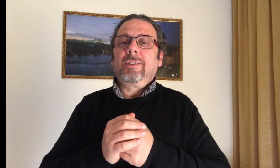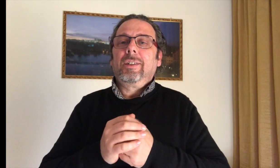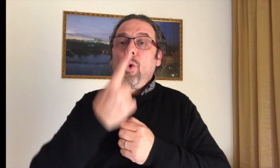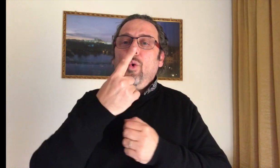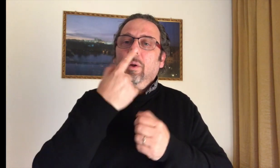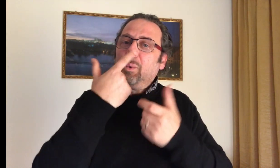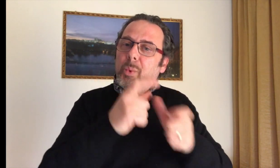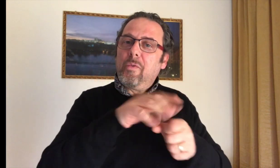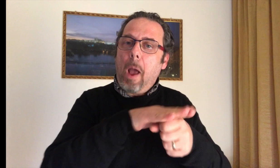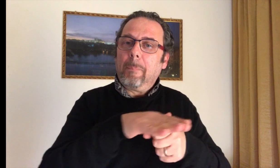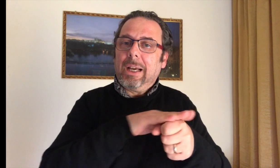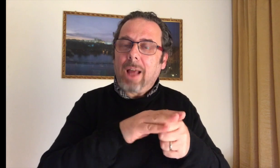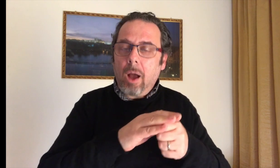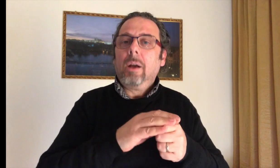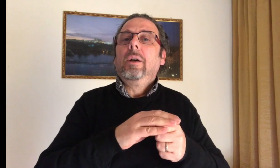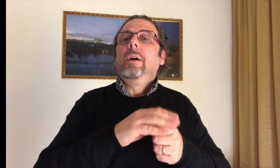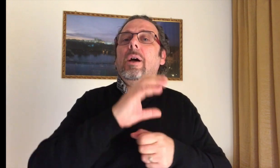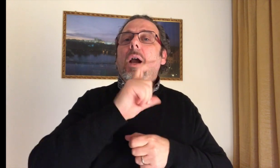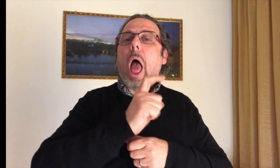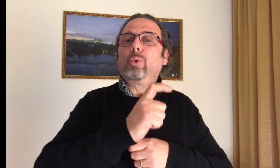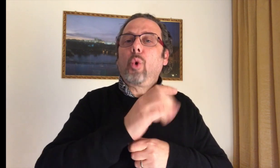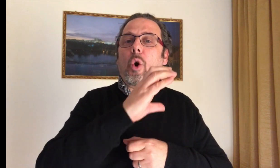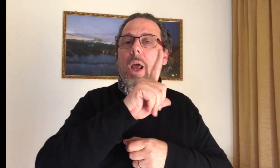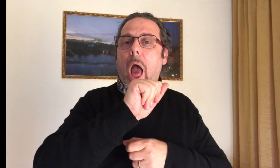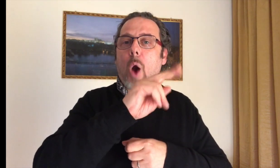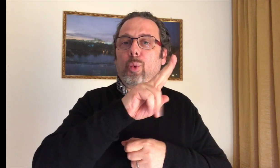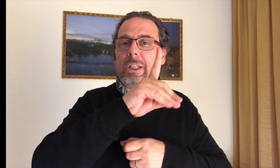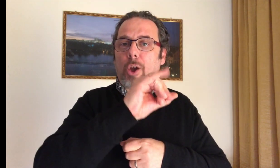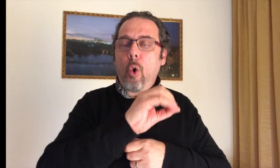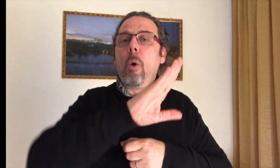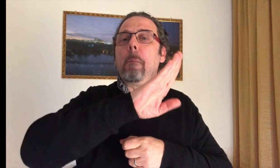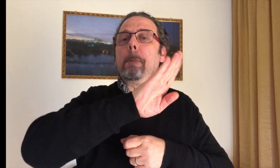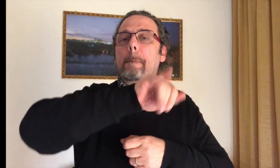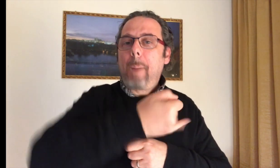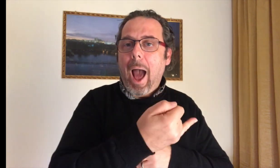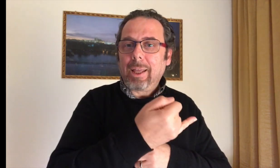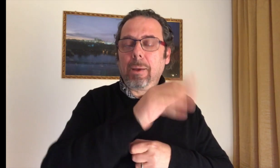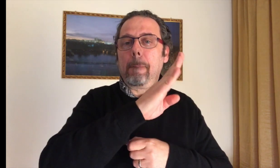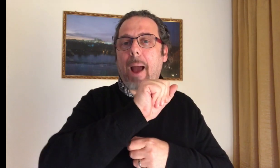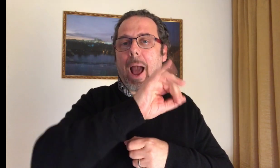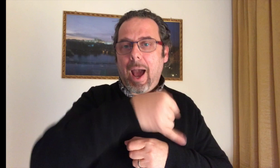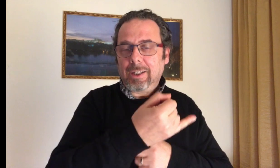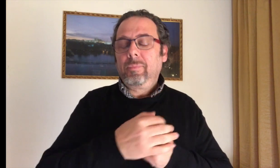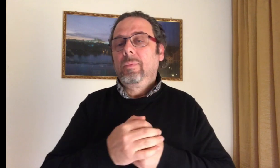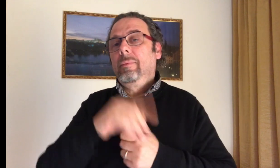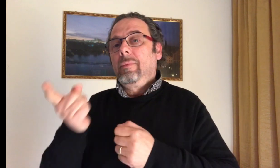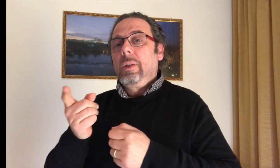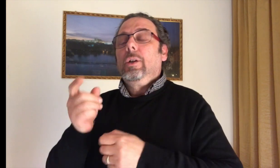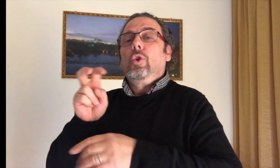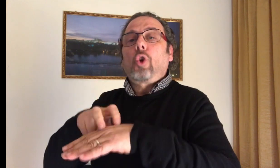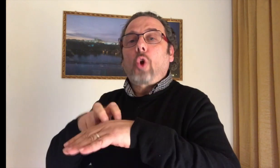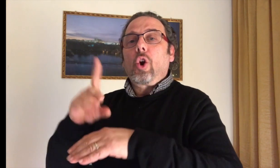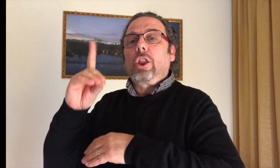il settore Famiglia, Claudio Baj, Docente LIS nel Progetto Bilingue di Cossato e un altro docente,